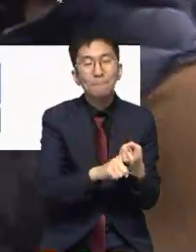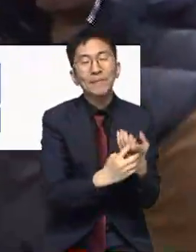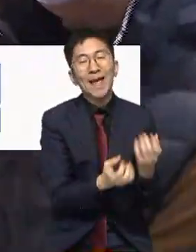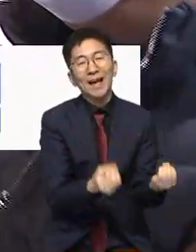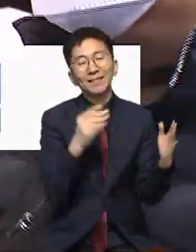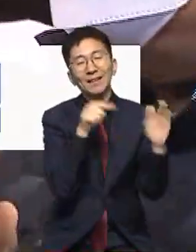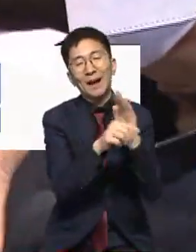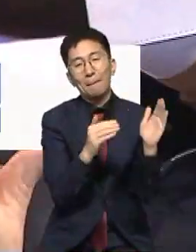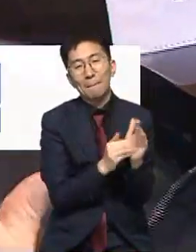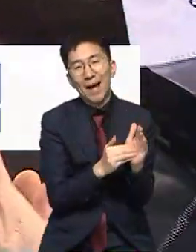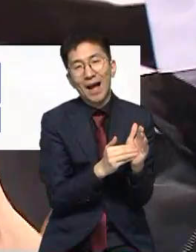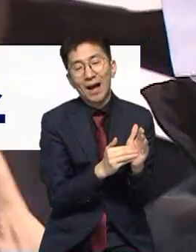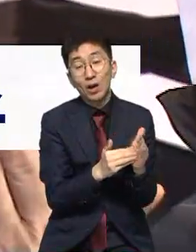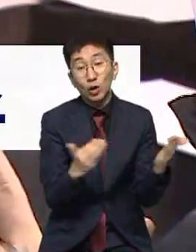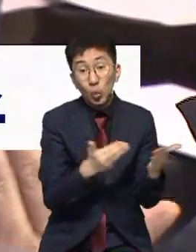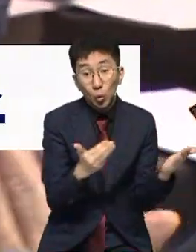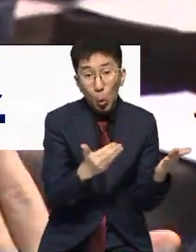친노동이 친경제, 친기업이라는 말로